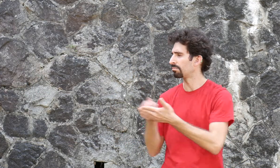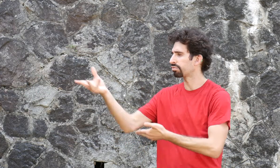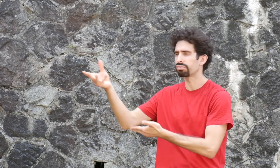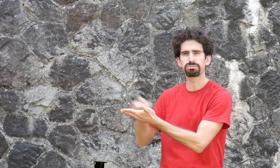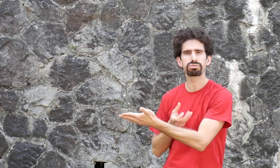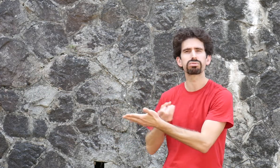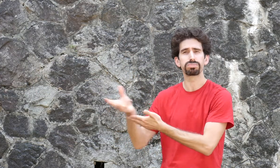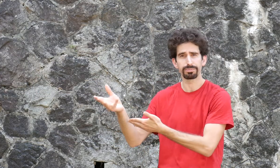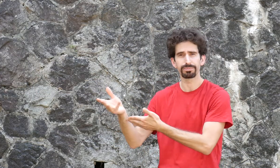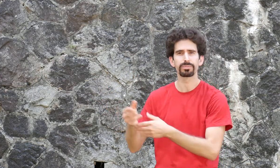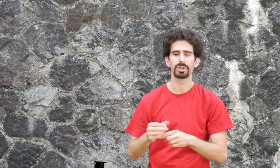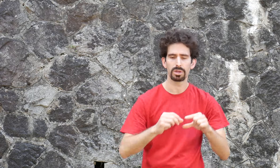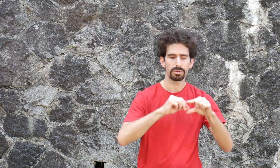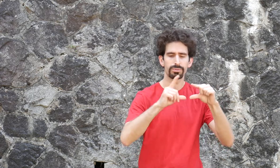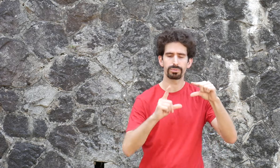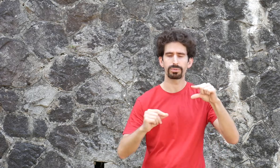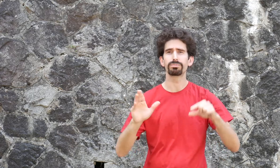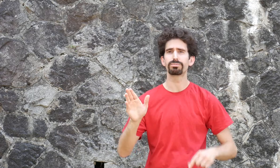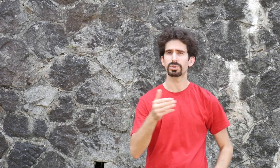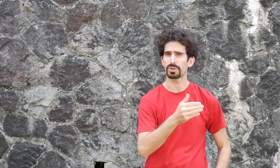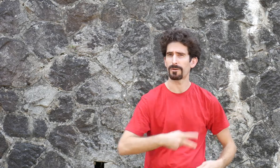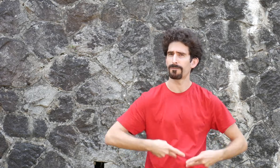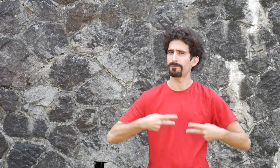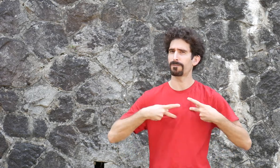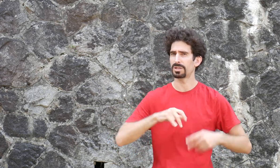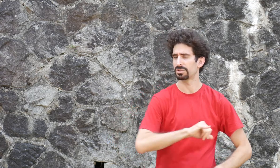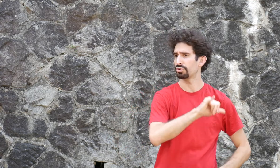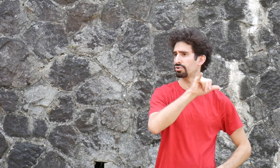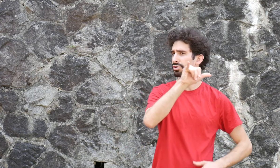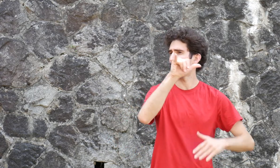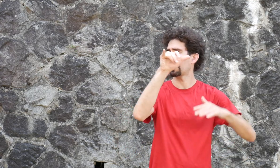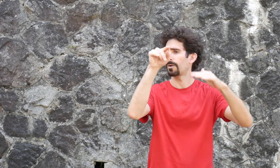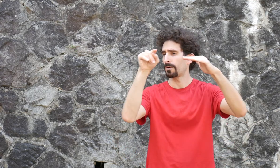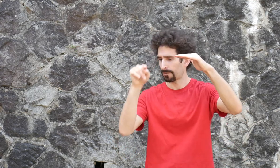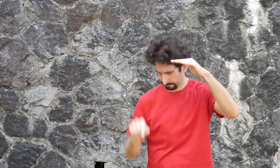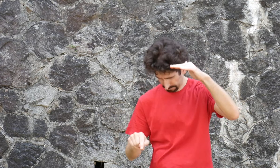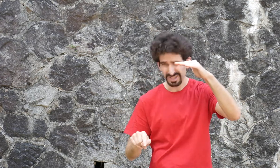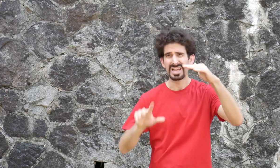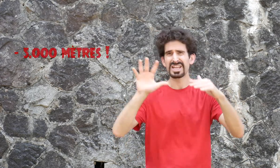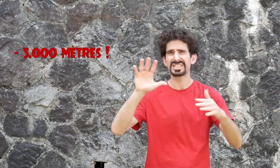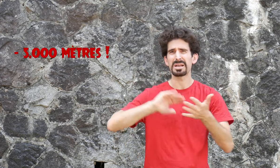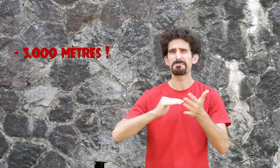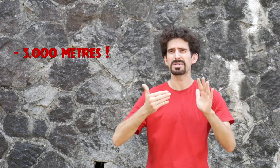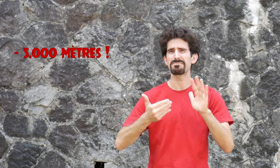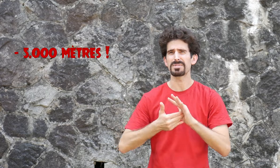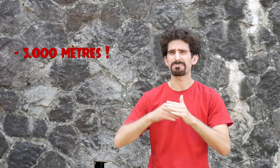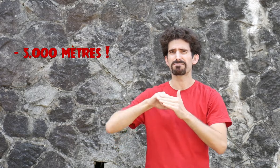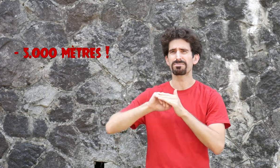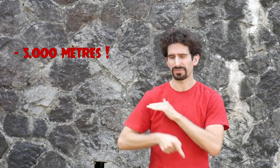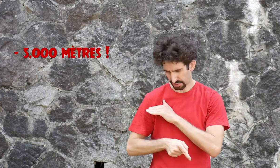et échanger des informations. Le carapidae peut vivre jusqu'à 5.000 m de profondeur.